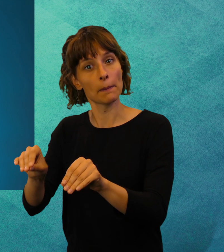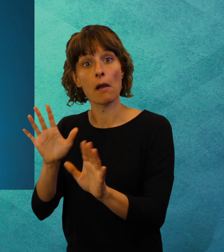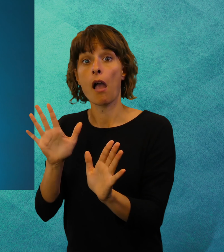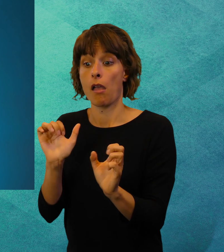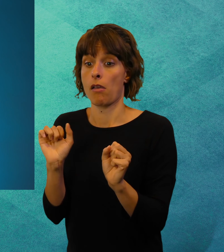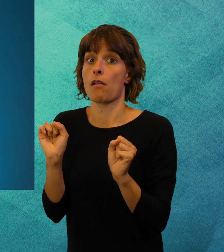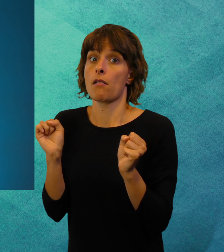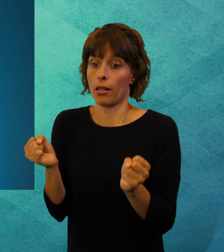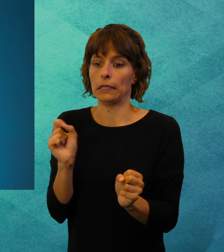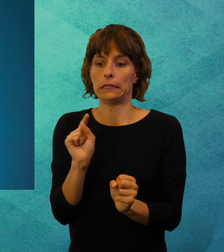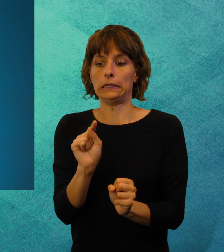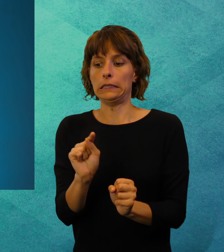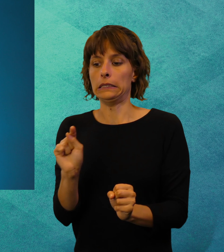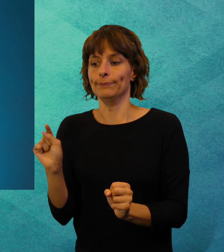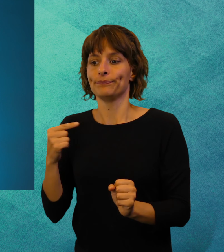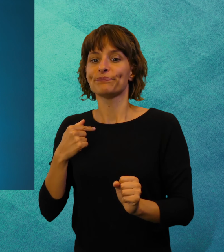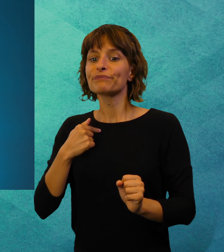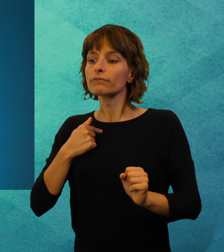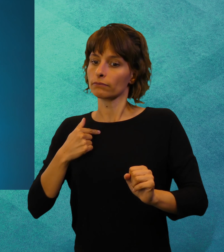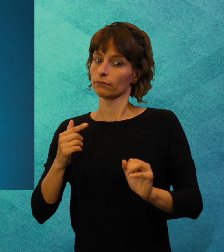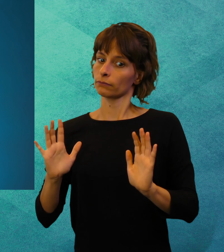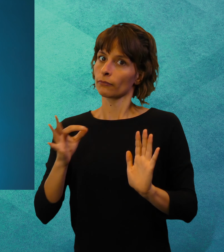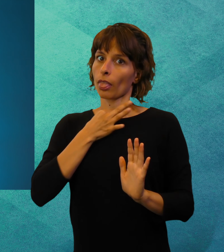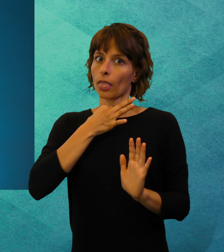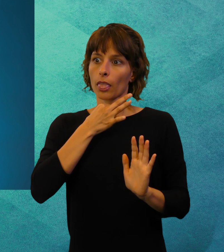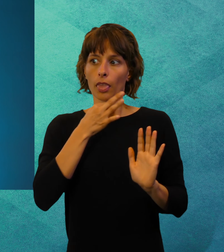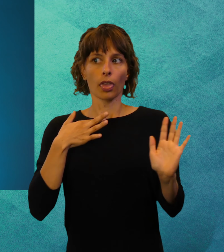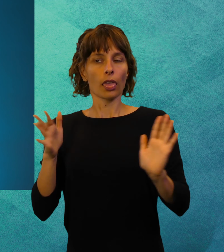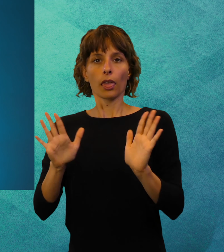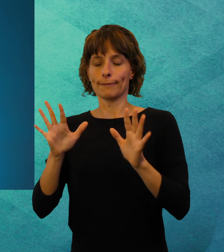zijn die je niet zo graag meer doet. Vanwege dat seksueel misbruik. Dat je er een beetje bang van